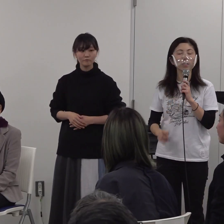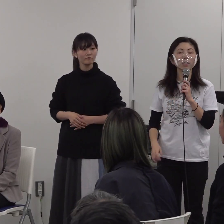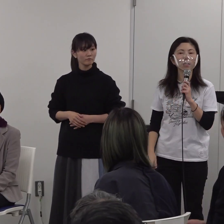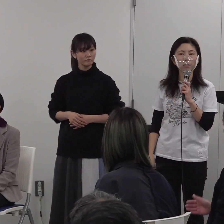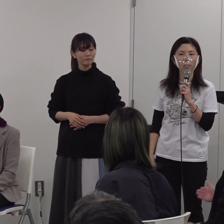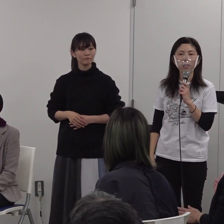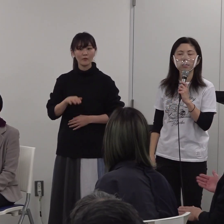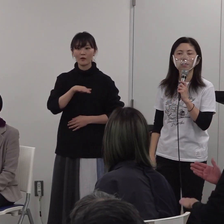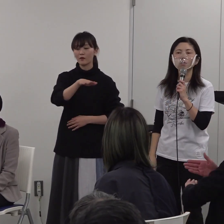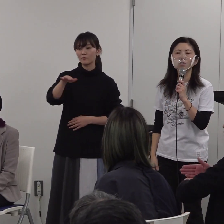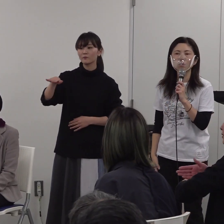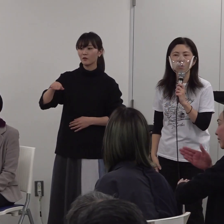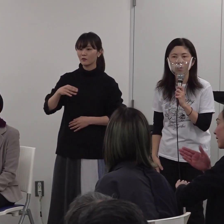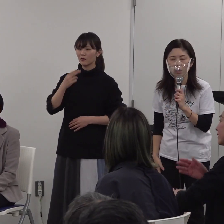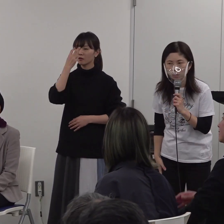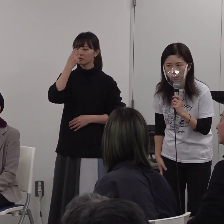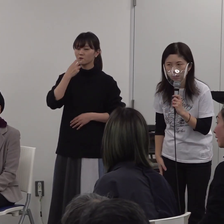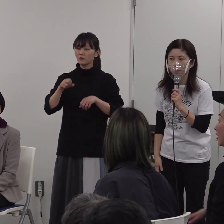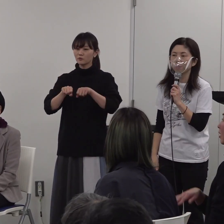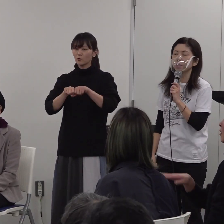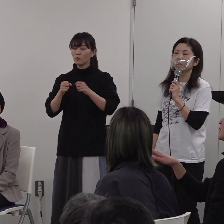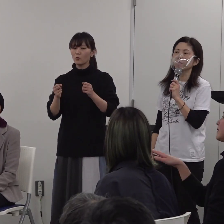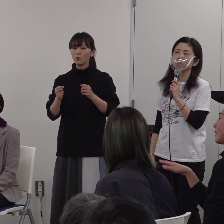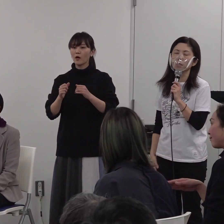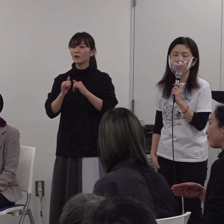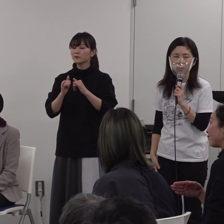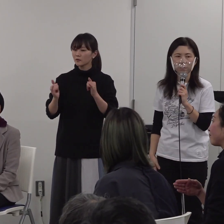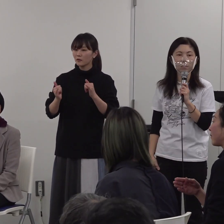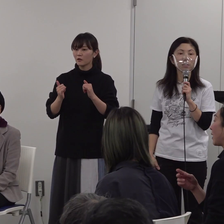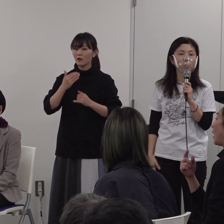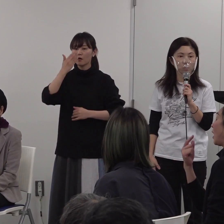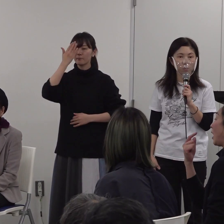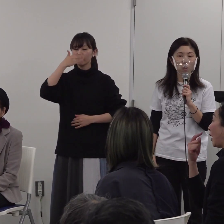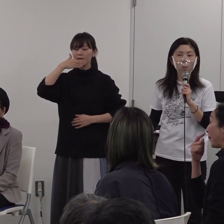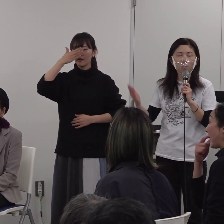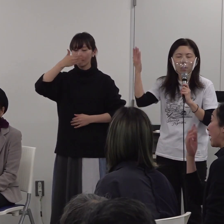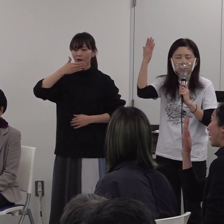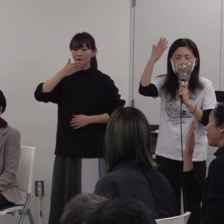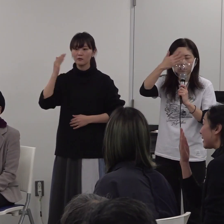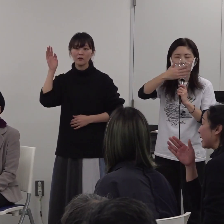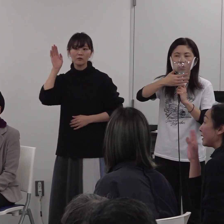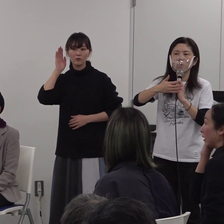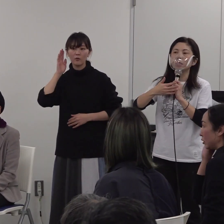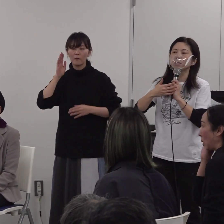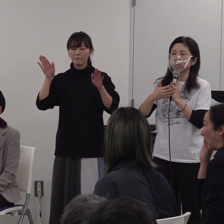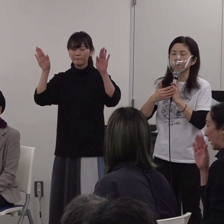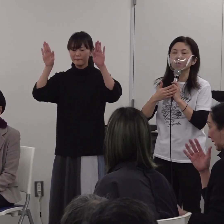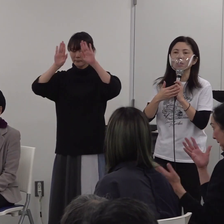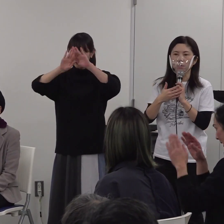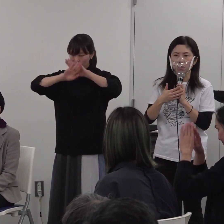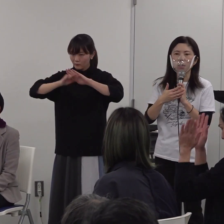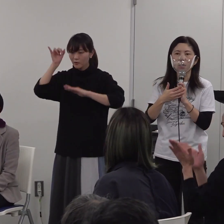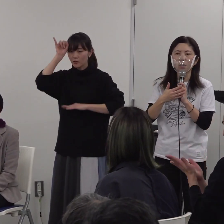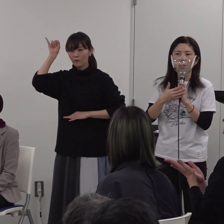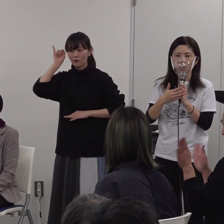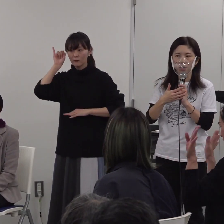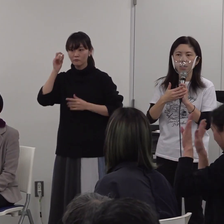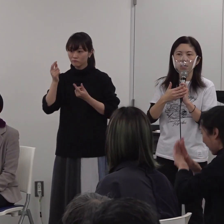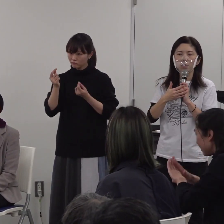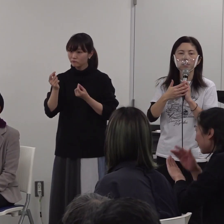皆さんね 視覚障害者 目が見えないって聞くと真っ暗のイメージされませんか